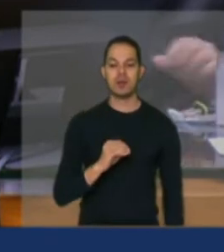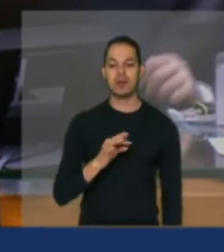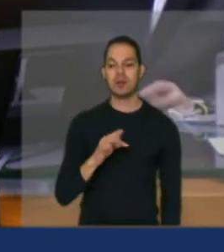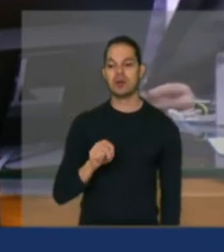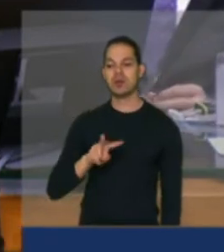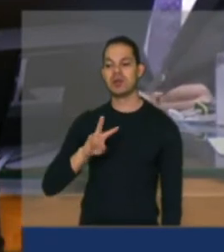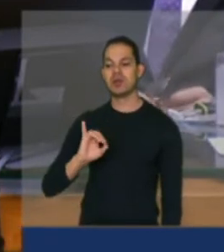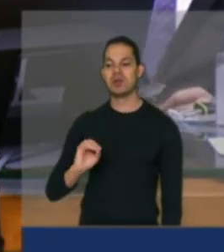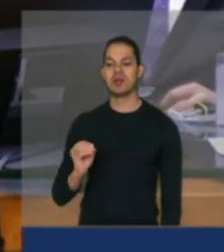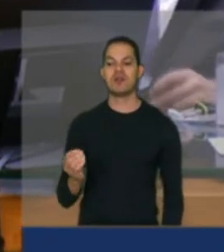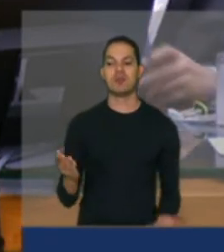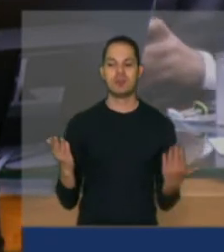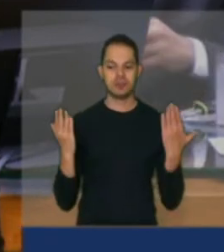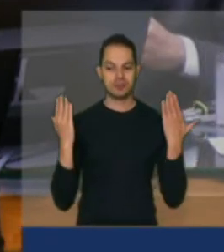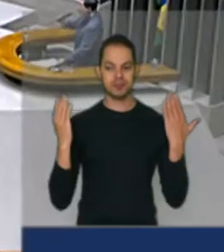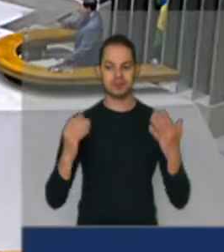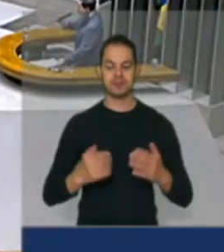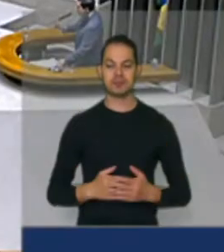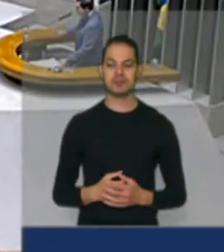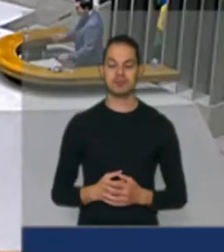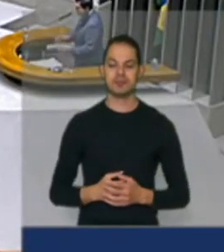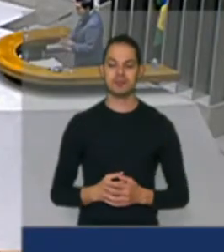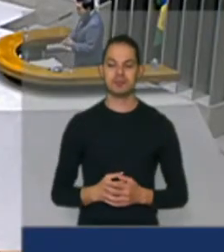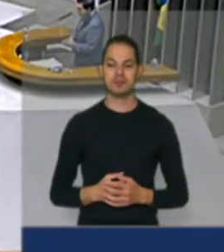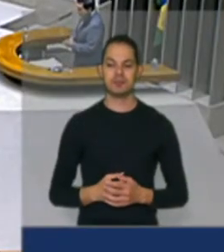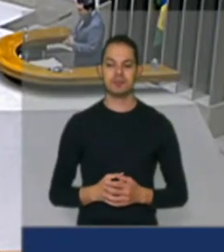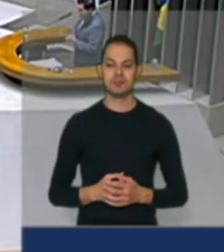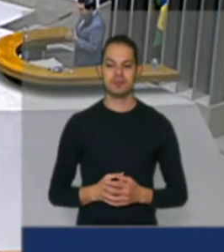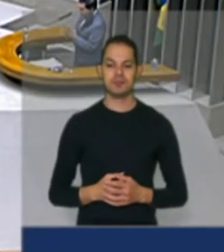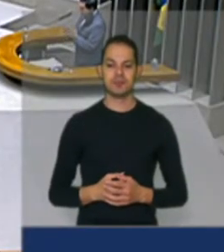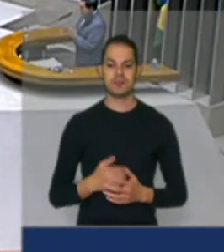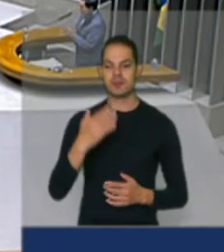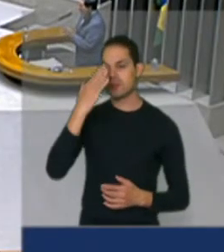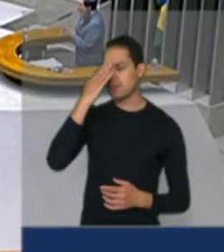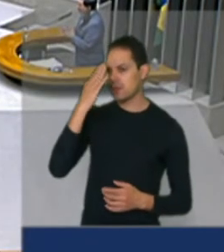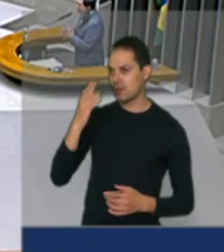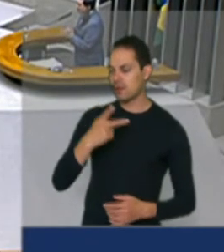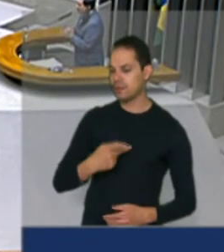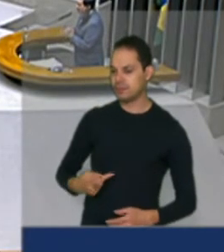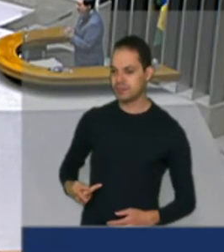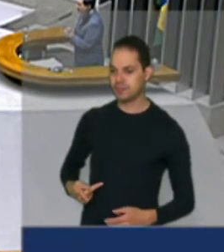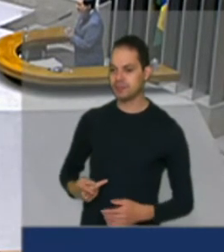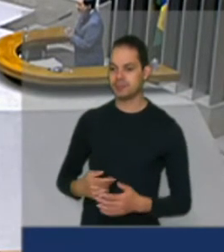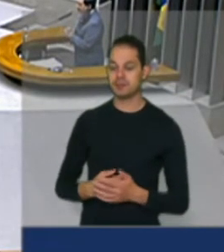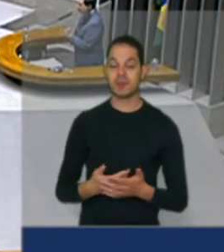CAPIBERIBE VAMOS OUVIR DO RIO DE JANEIRO, O DEPUTADO OTÁVIO LEITE. -- [DEPUTADO]: MUITO OBRIGADO, SENHOR PRESIDENTE, EU GOSTARIA DE INICIALMENTE